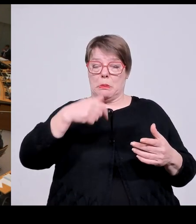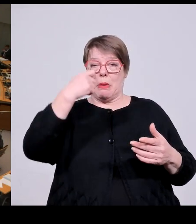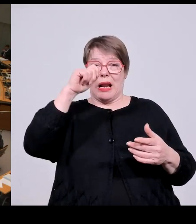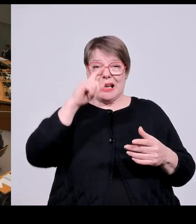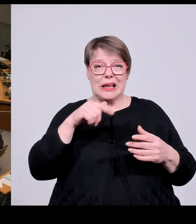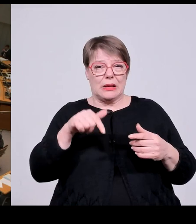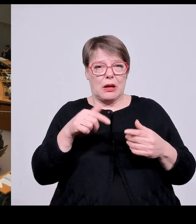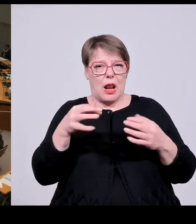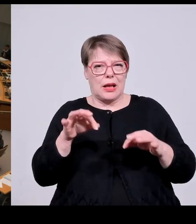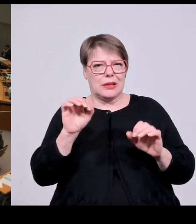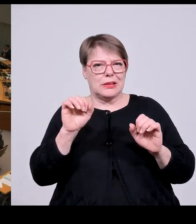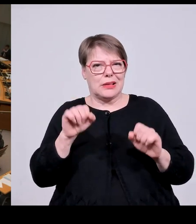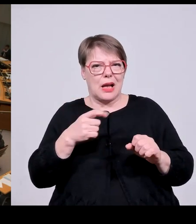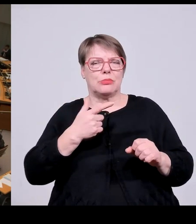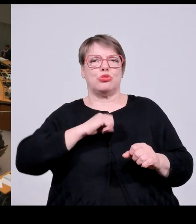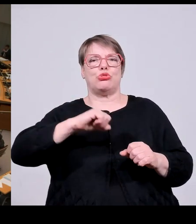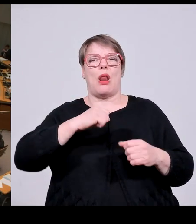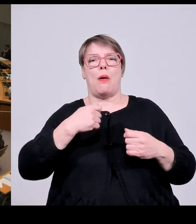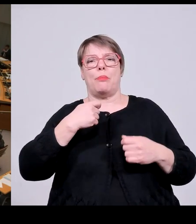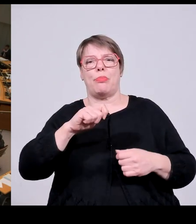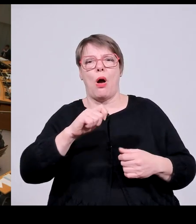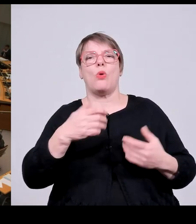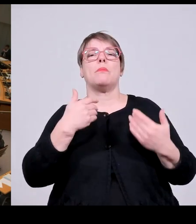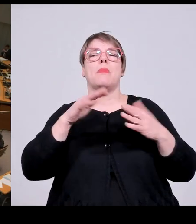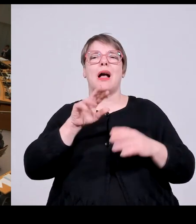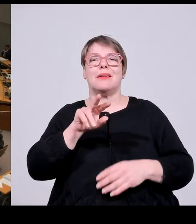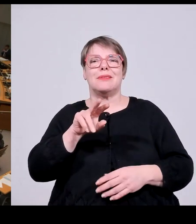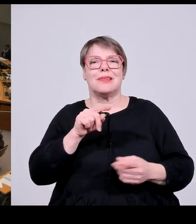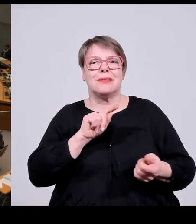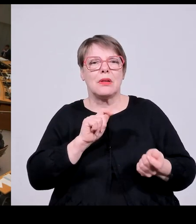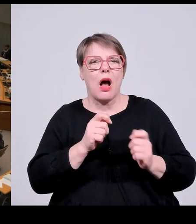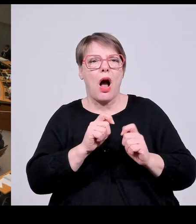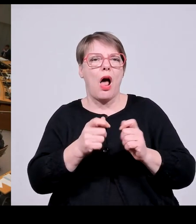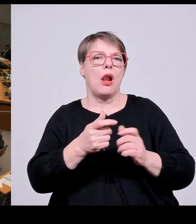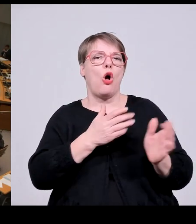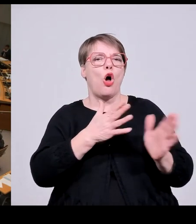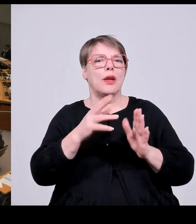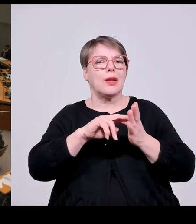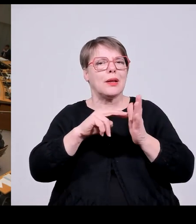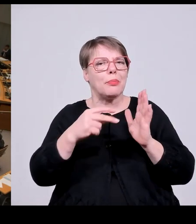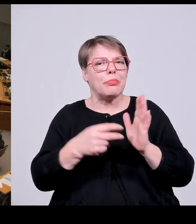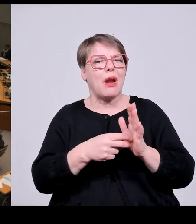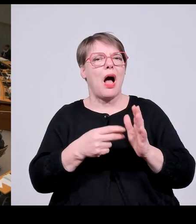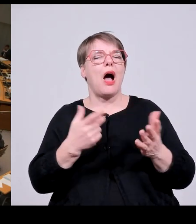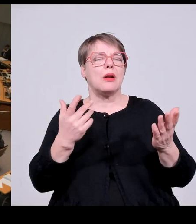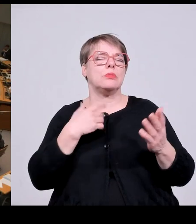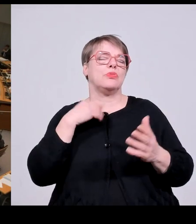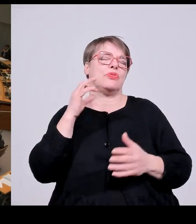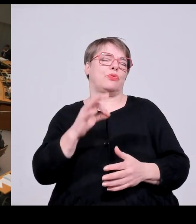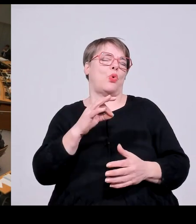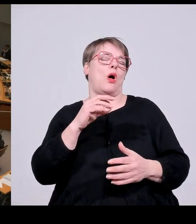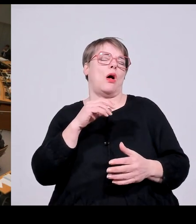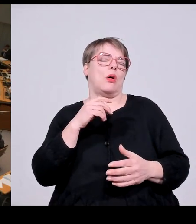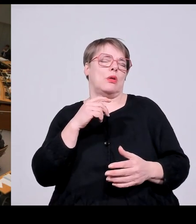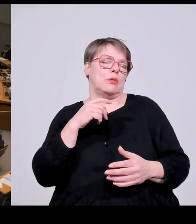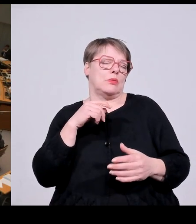Friedrichstraße zu banalisieren. Das warf der schon den ganzen Tag hier so Wir haben ja da verlaufen. Die